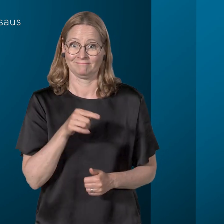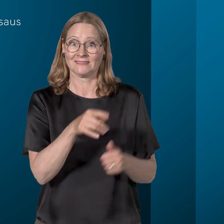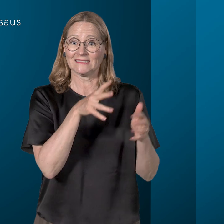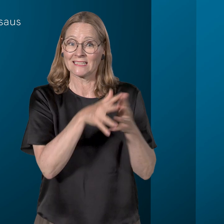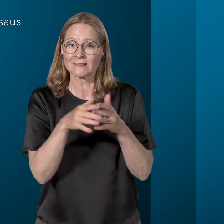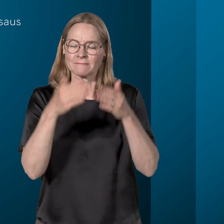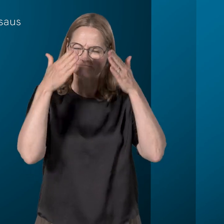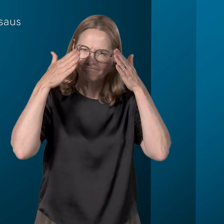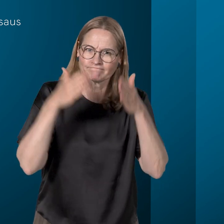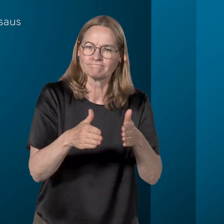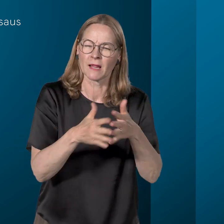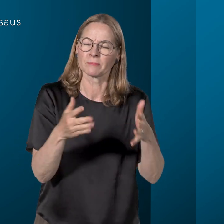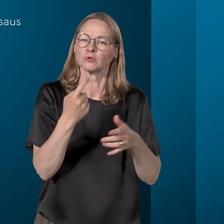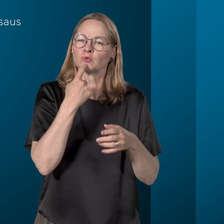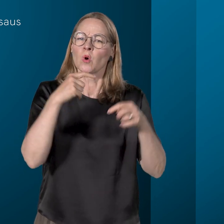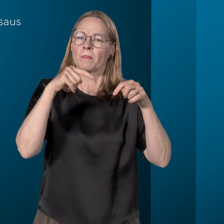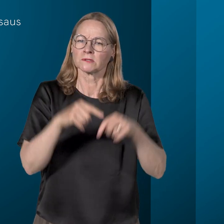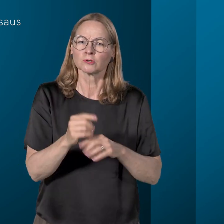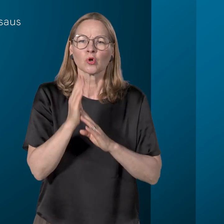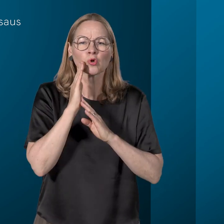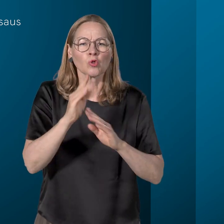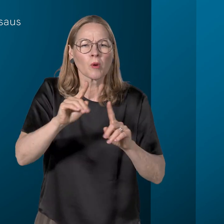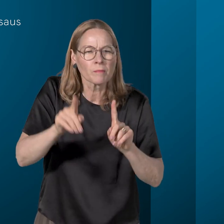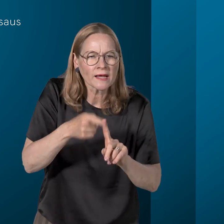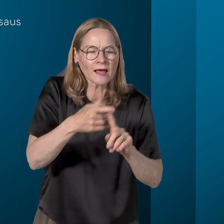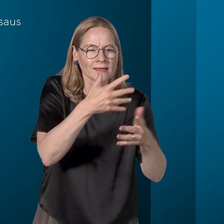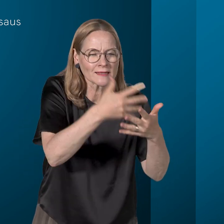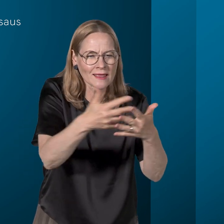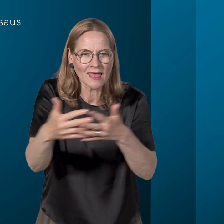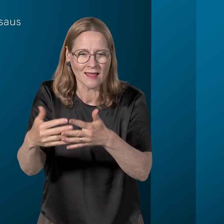Selvityksessä keskitytään erityisesti Suomen kotoperäisiin kieliin, -